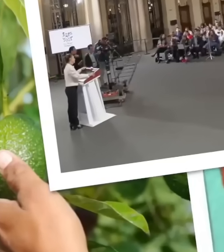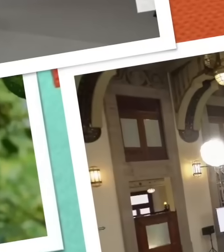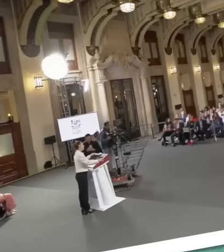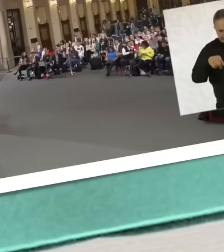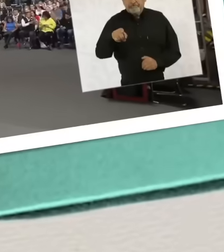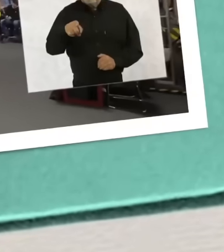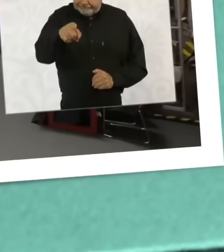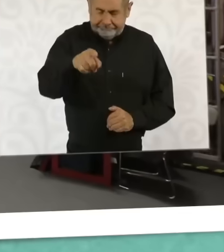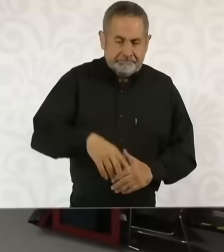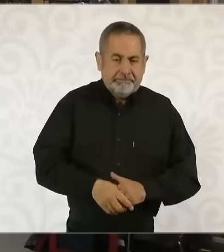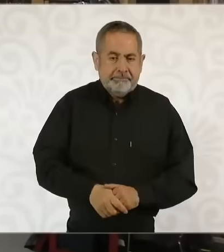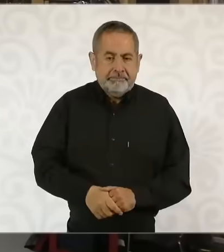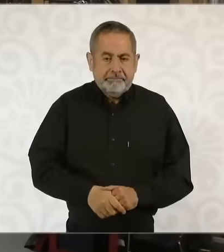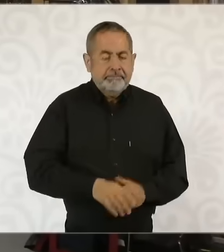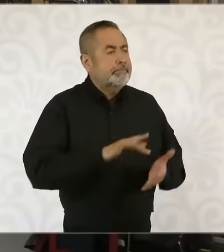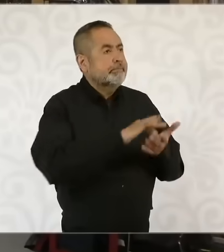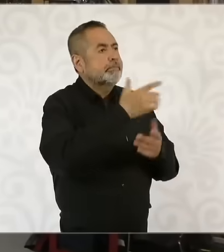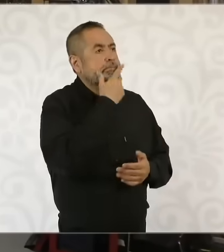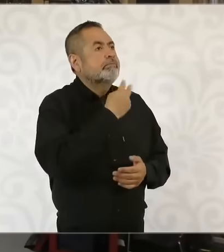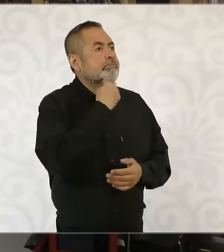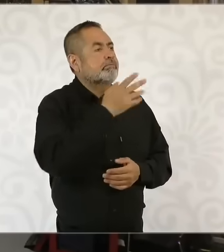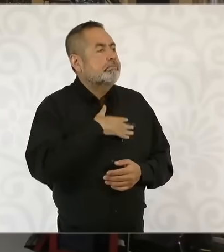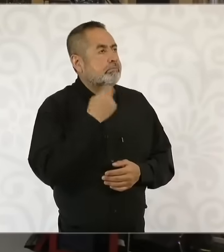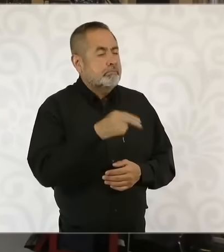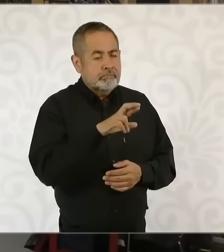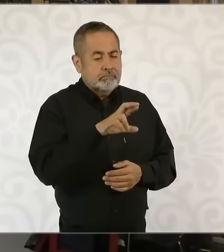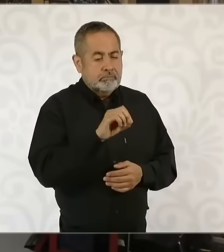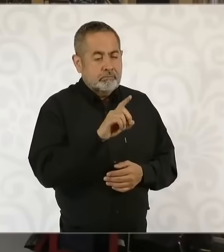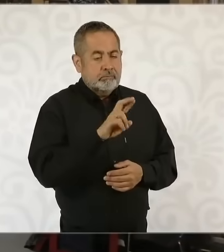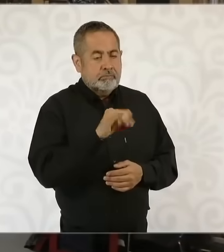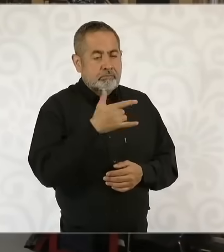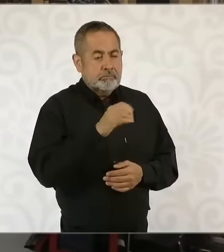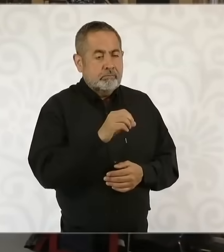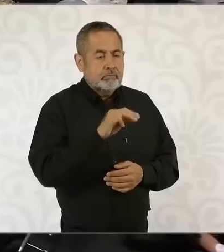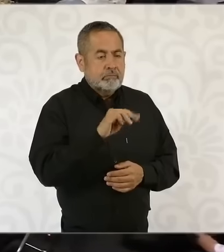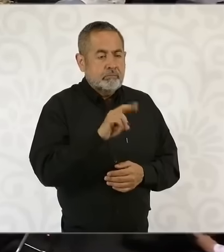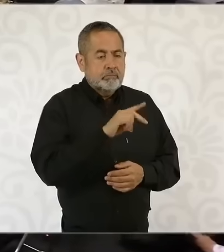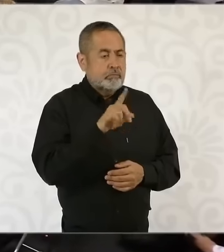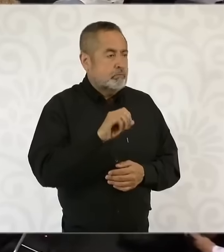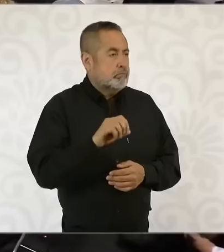[Música] Gracias, presidenta. Buenos días, Rodrigo Muñoz de NX Noticias. preguntarle eh para comenzar